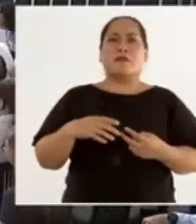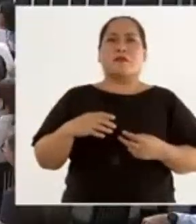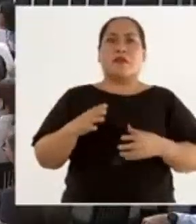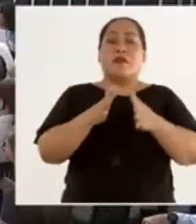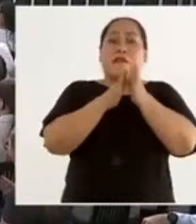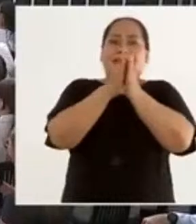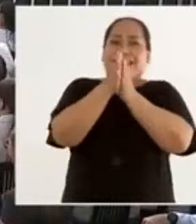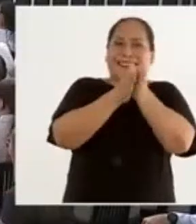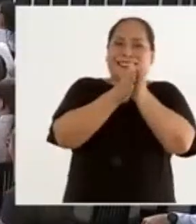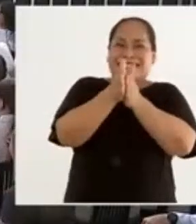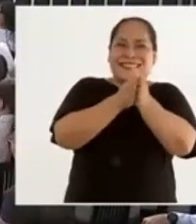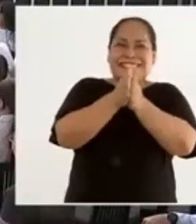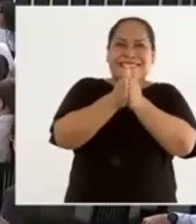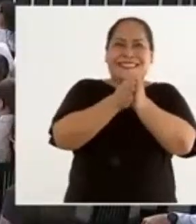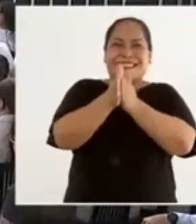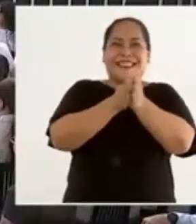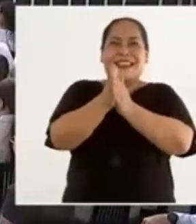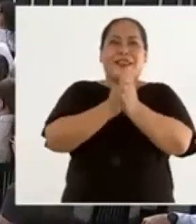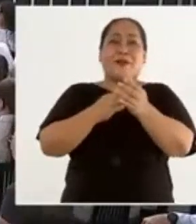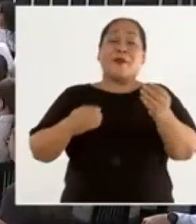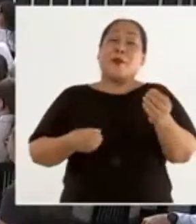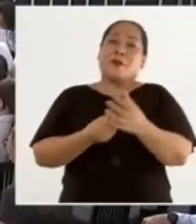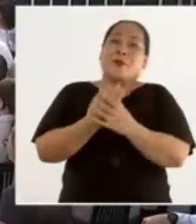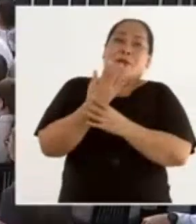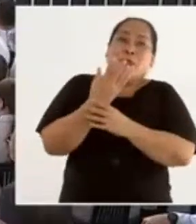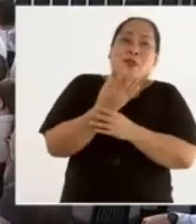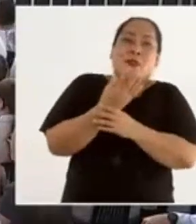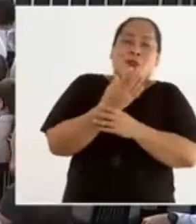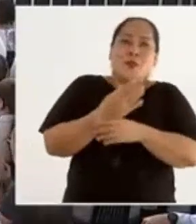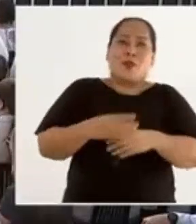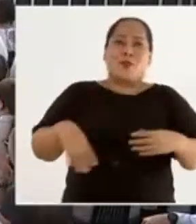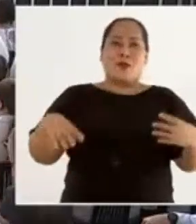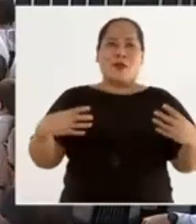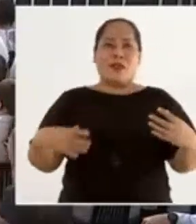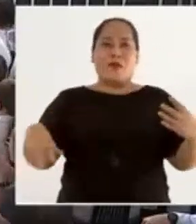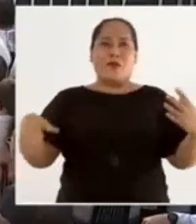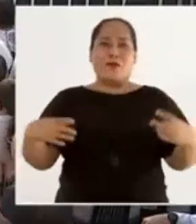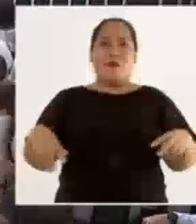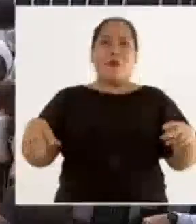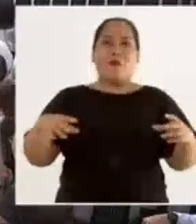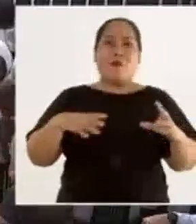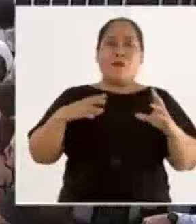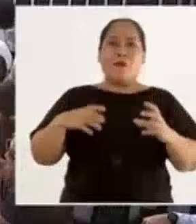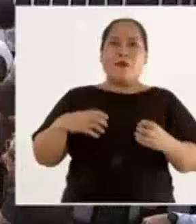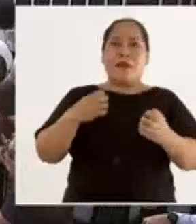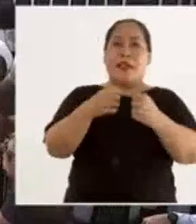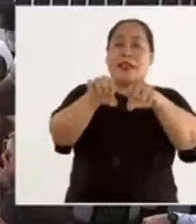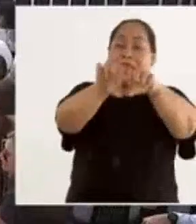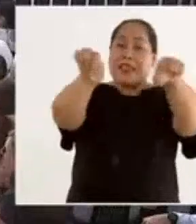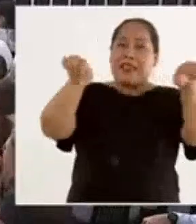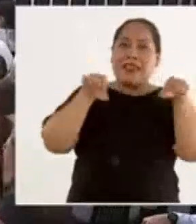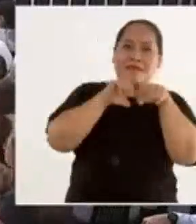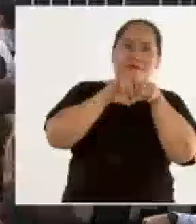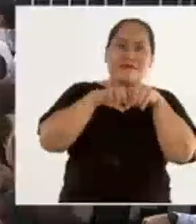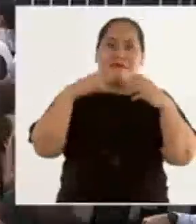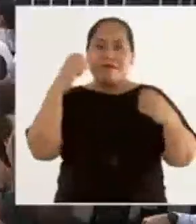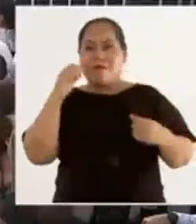Vamos a poner un nuevo tomógrafo en Comalcalco